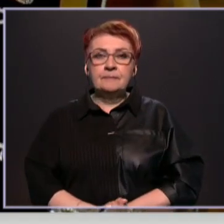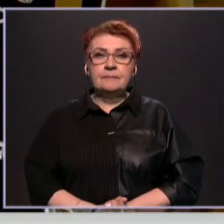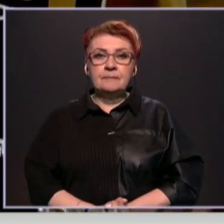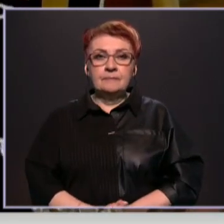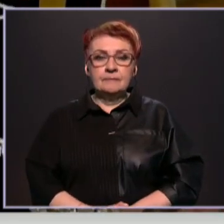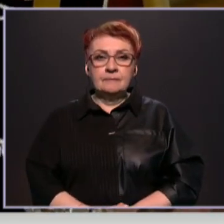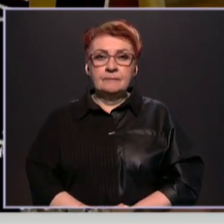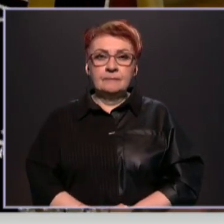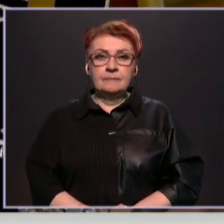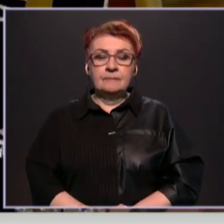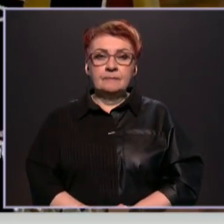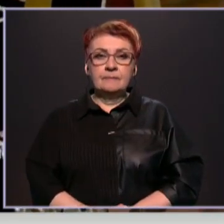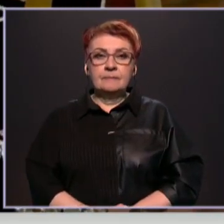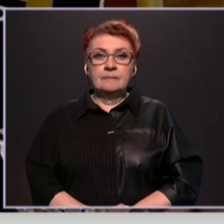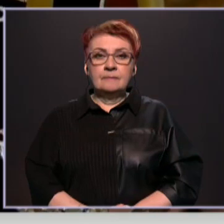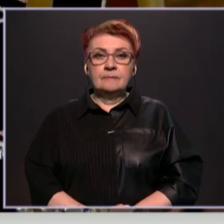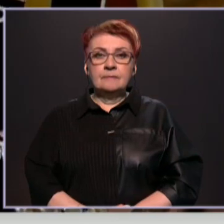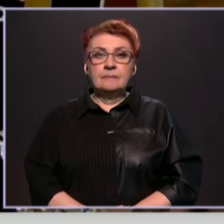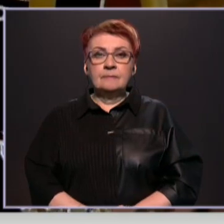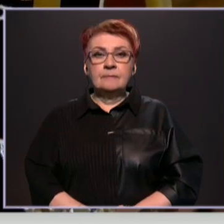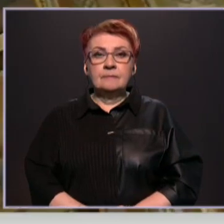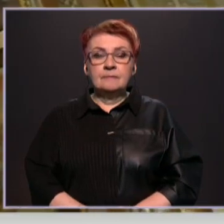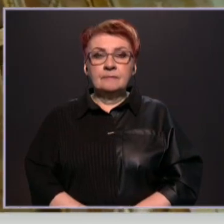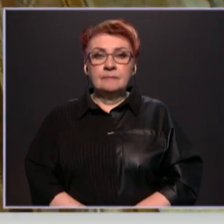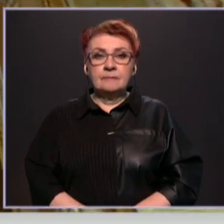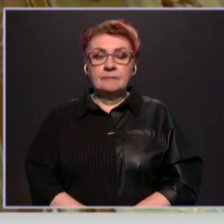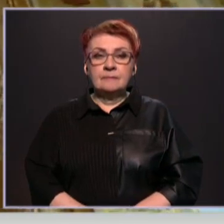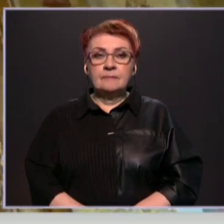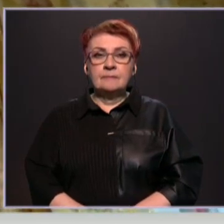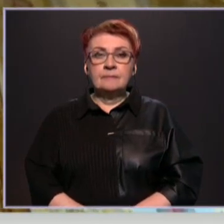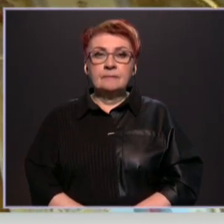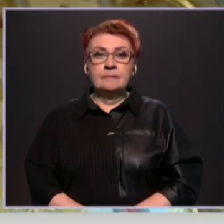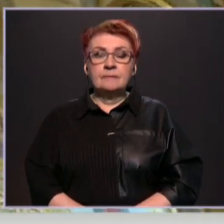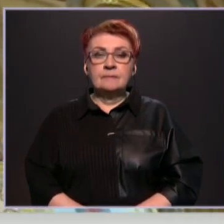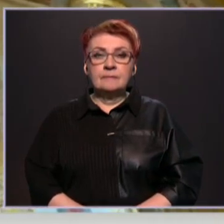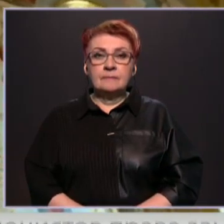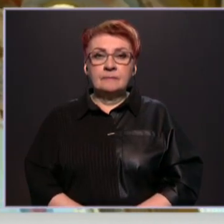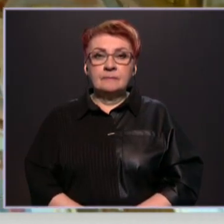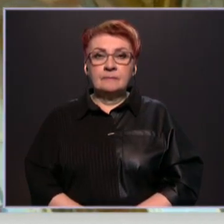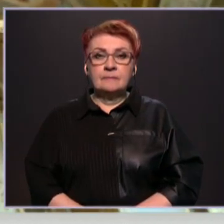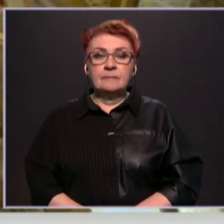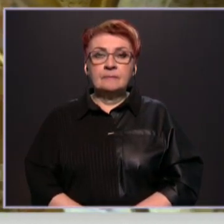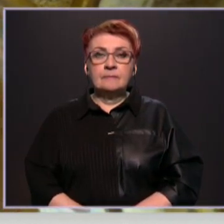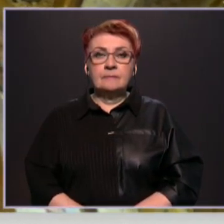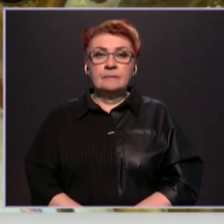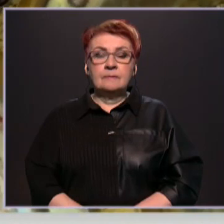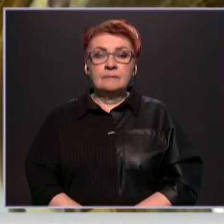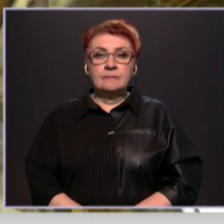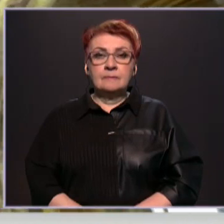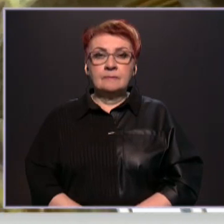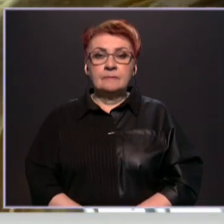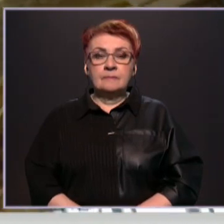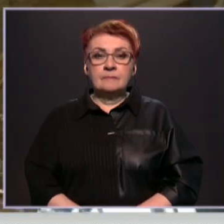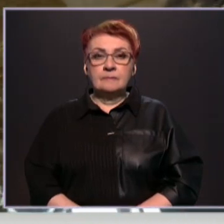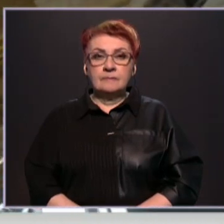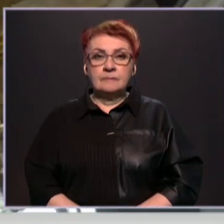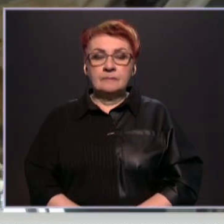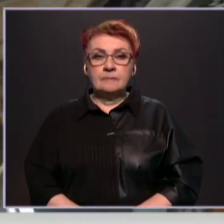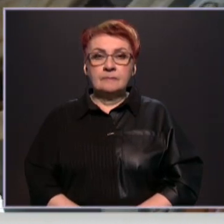Иисус А мы же АС иду не можете ныне по мне идти после же по мне идите глаголы ему Петр